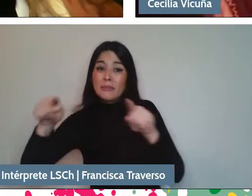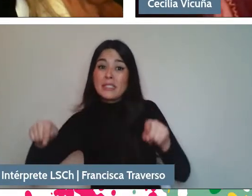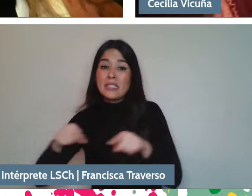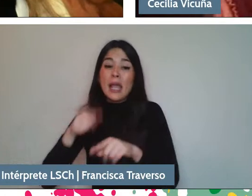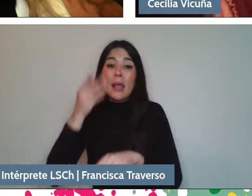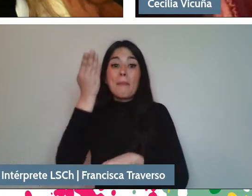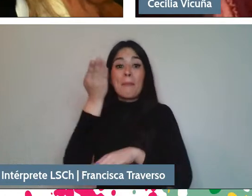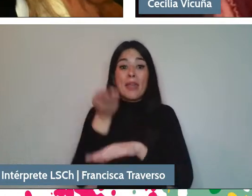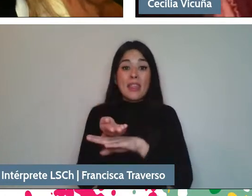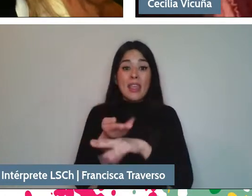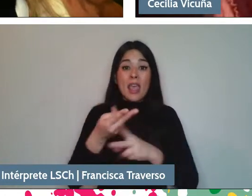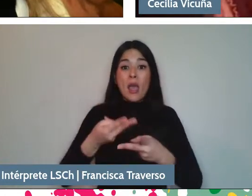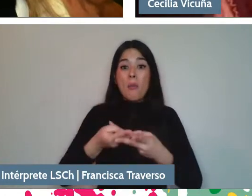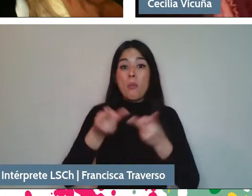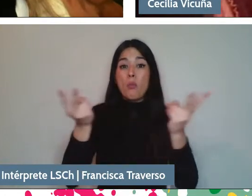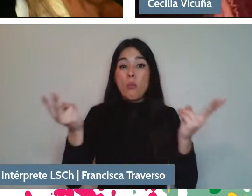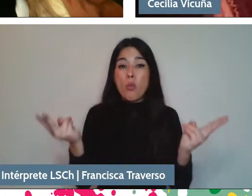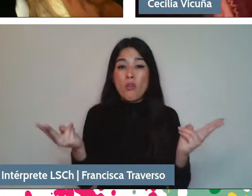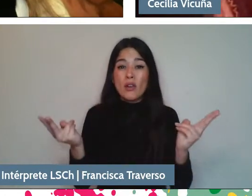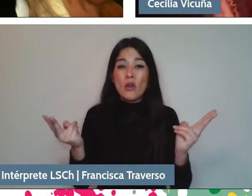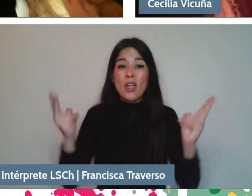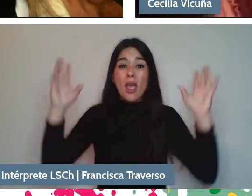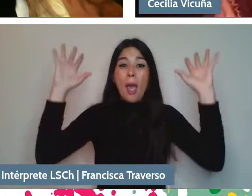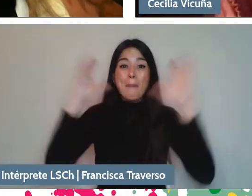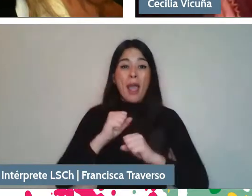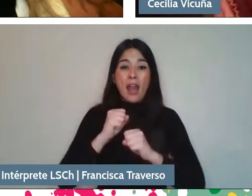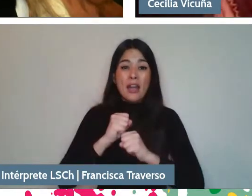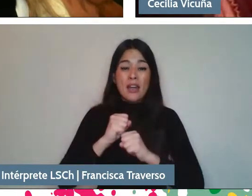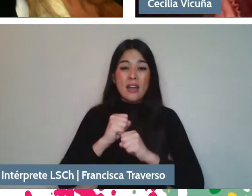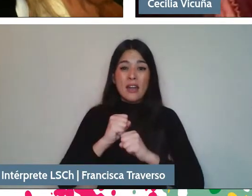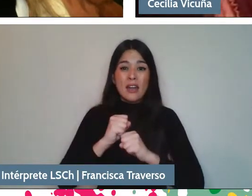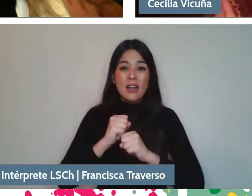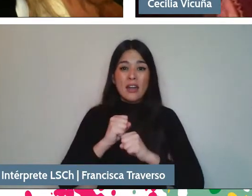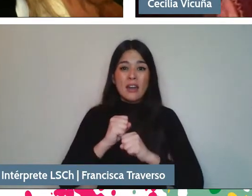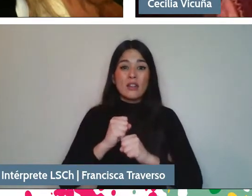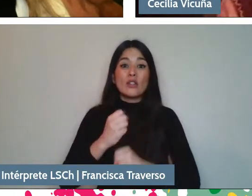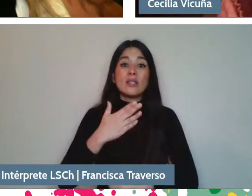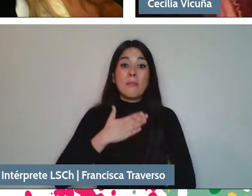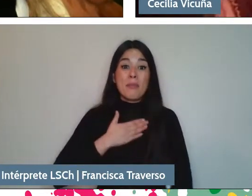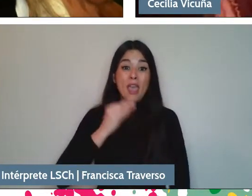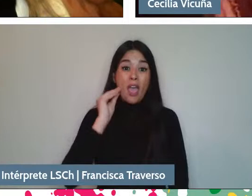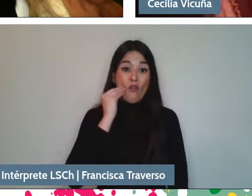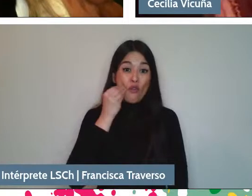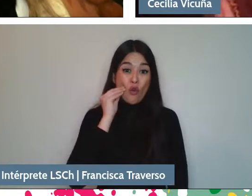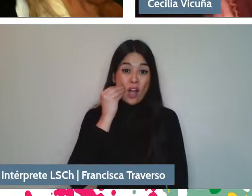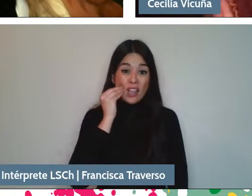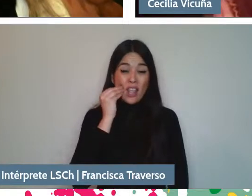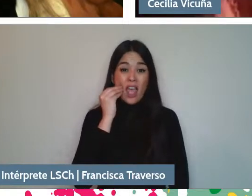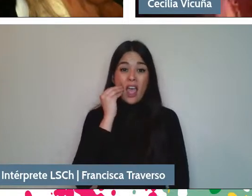o sea, le pedí a la Carmen que apagaran la luz de la galeria. Entonces, mi abuelita, que fue cantante de ópera en su juventud.